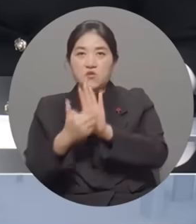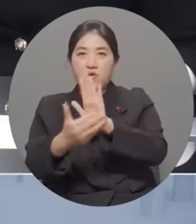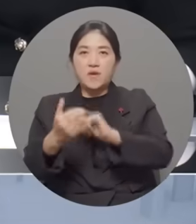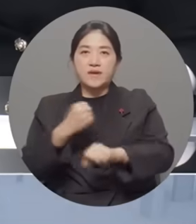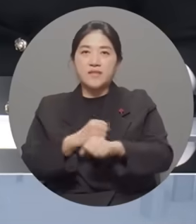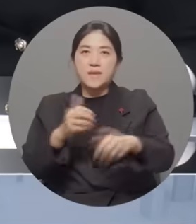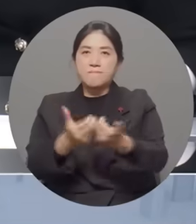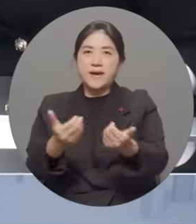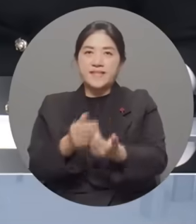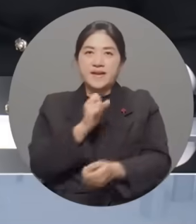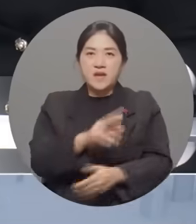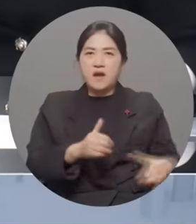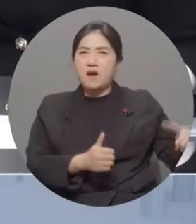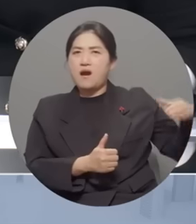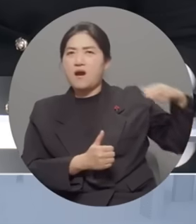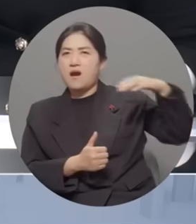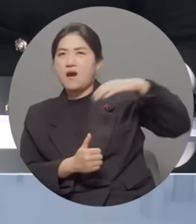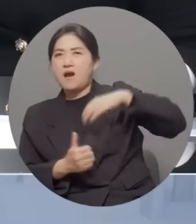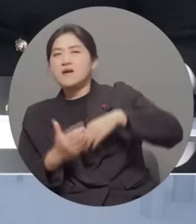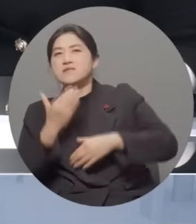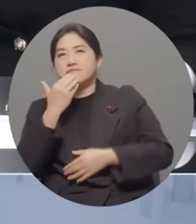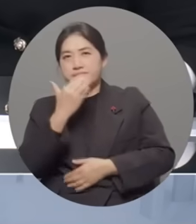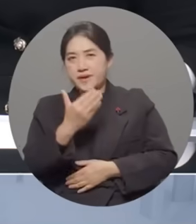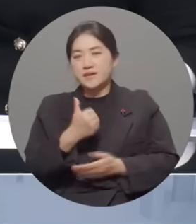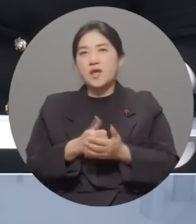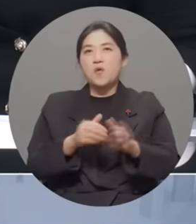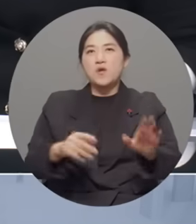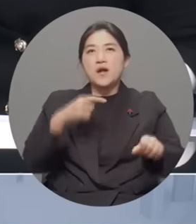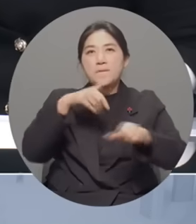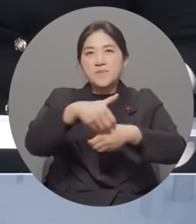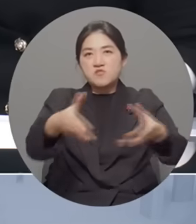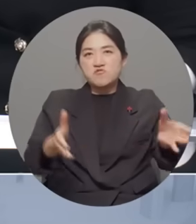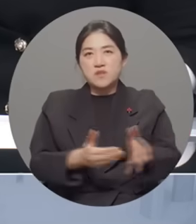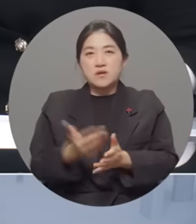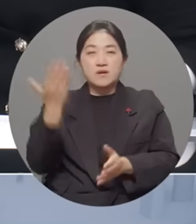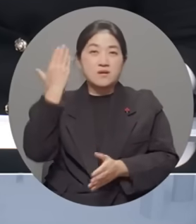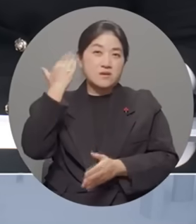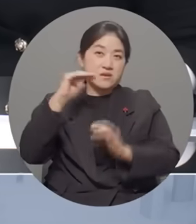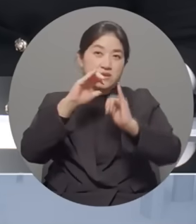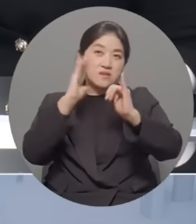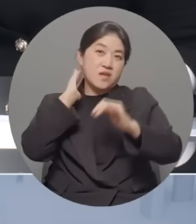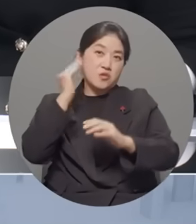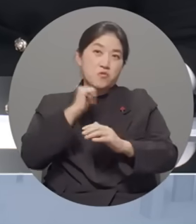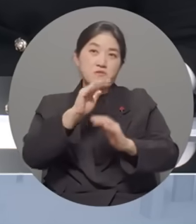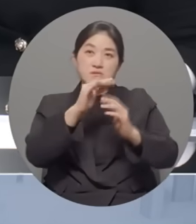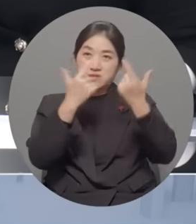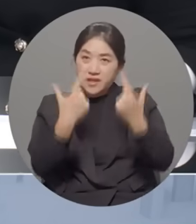이런 입장을 정한 상태에서 시간을 끌 경우에는 거부권 행사에 반대하는 야당 압박이 거세질 수 있습니다.